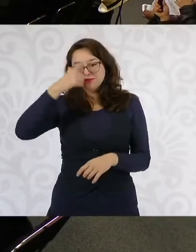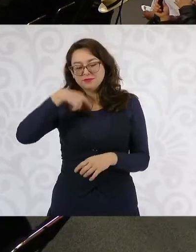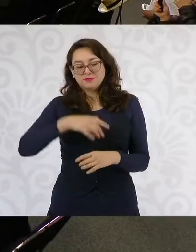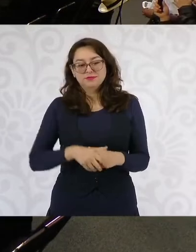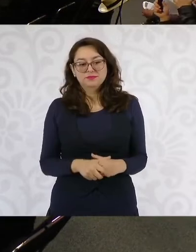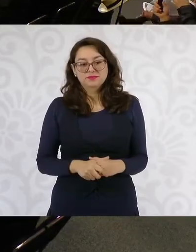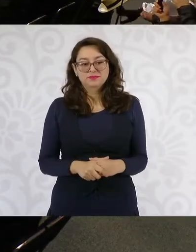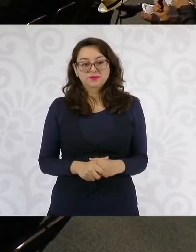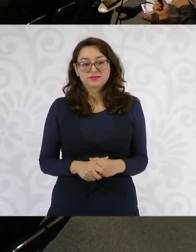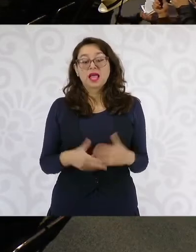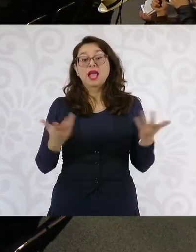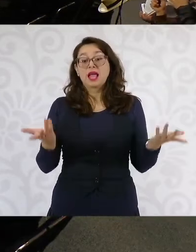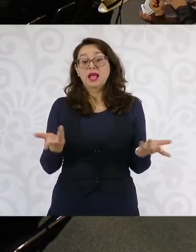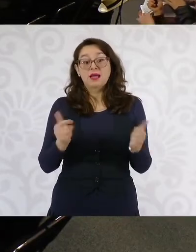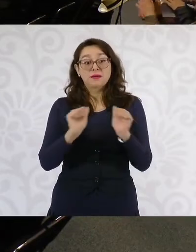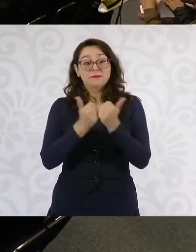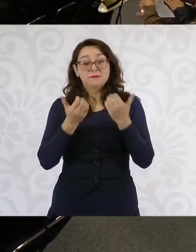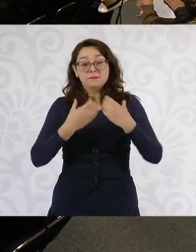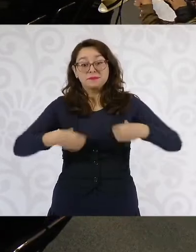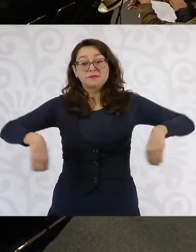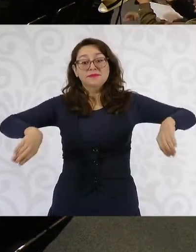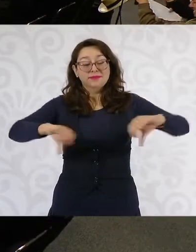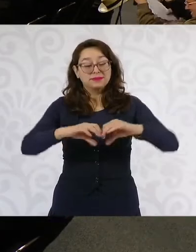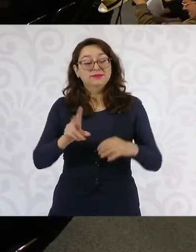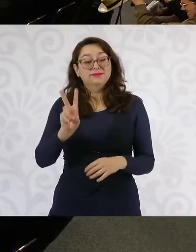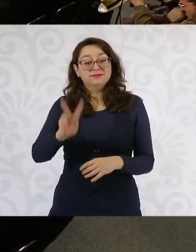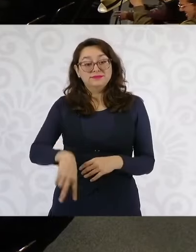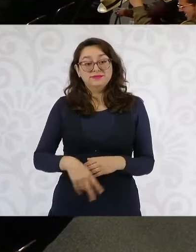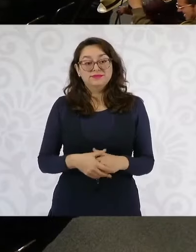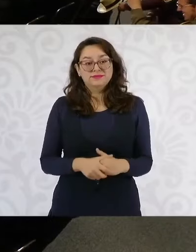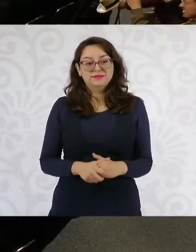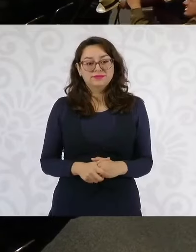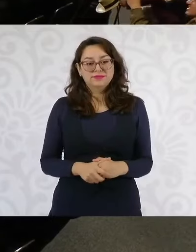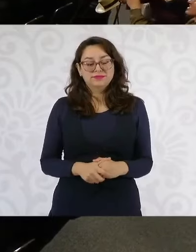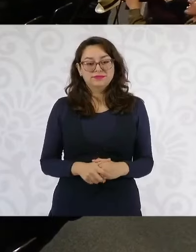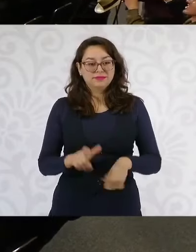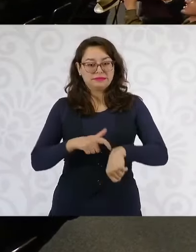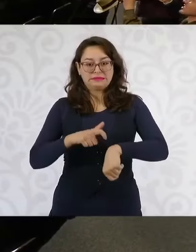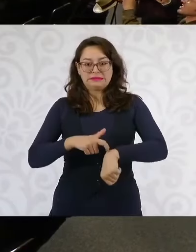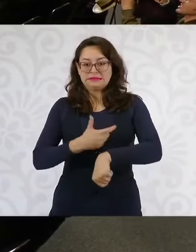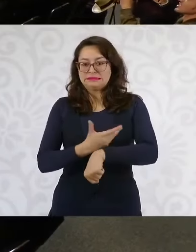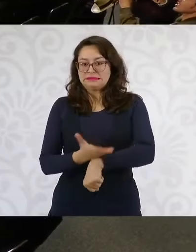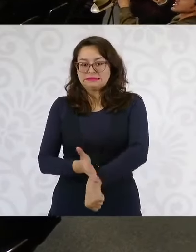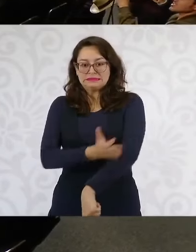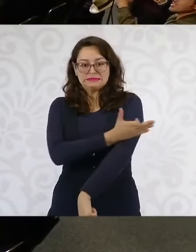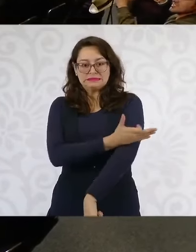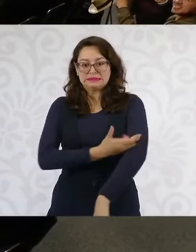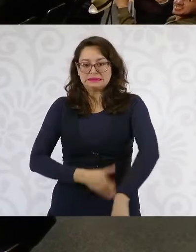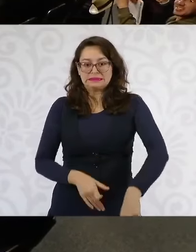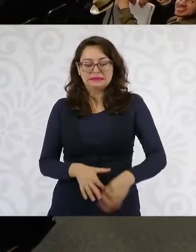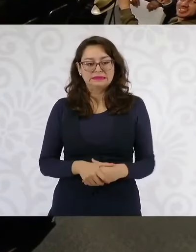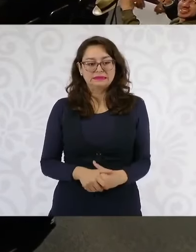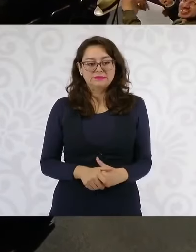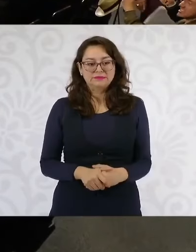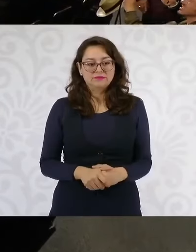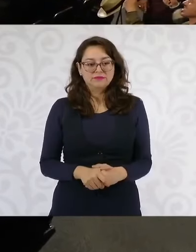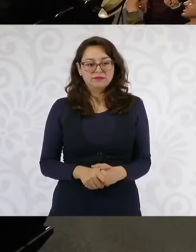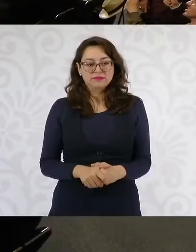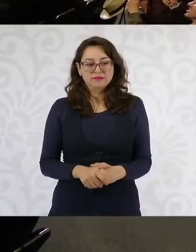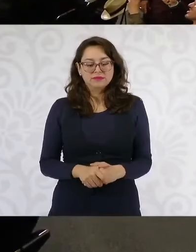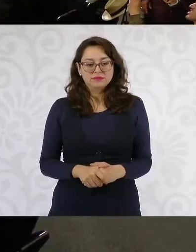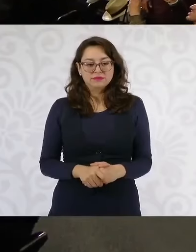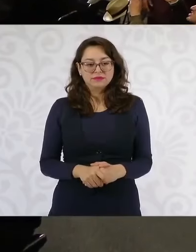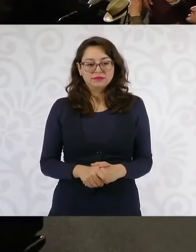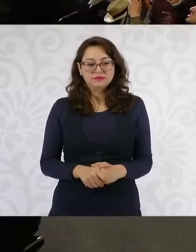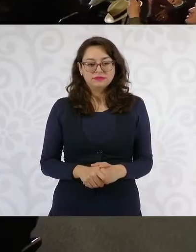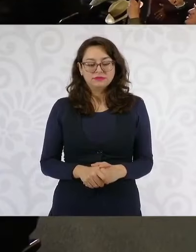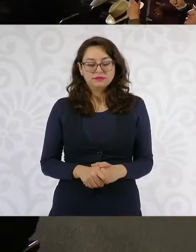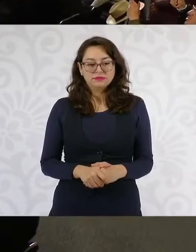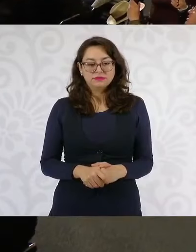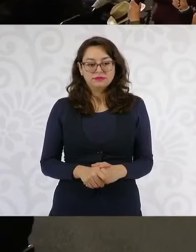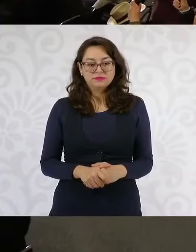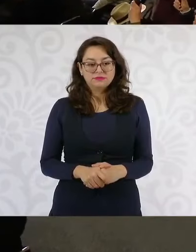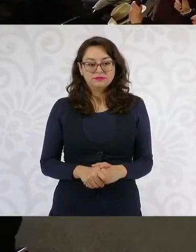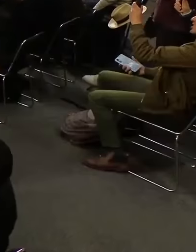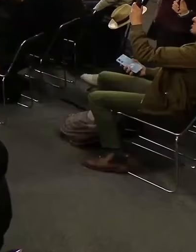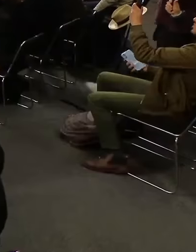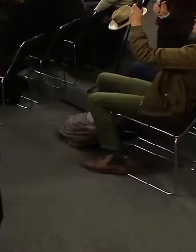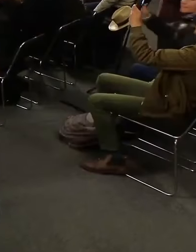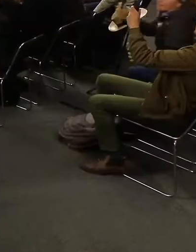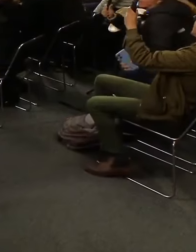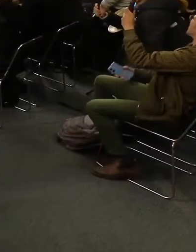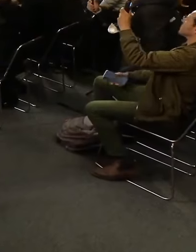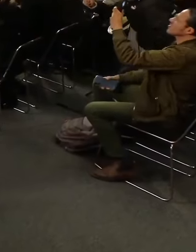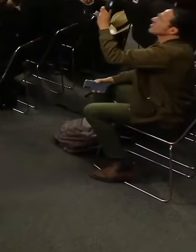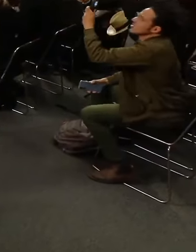roscas que se hizo tarde